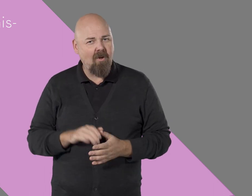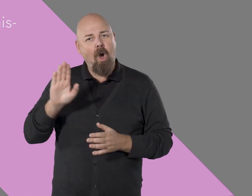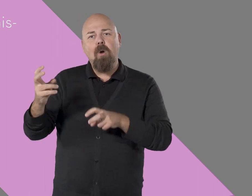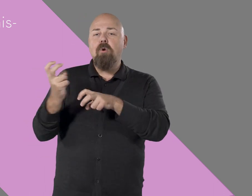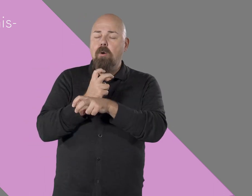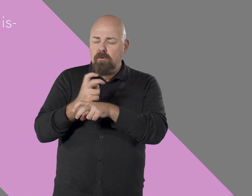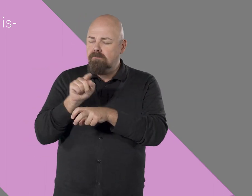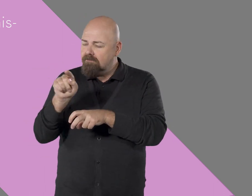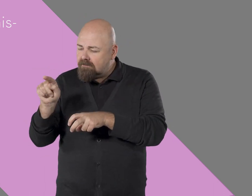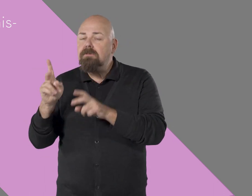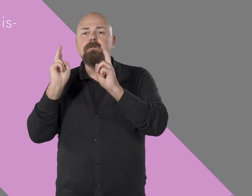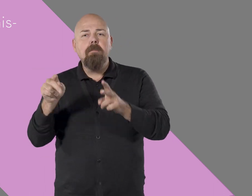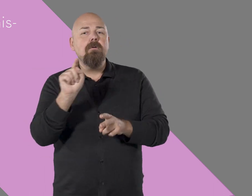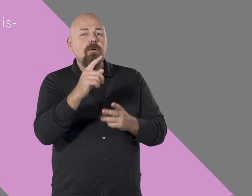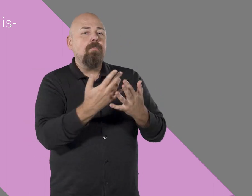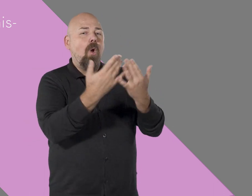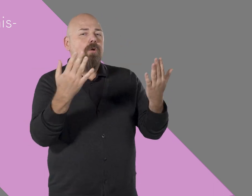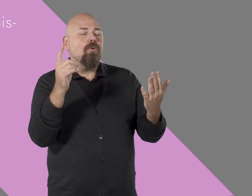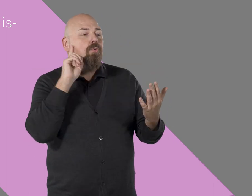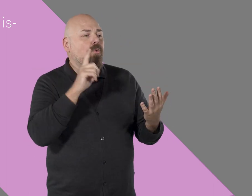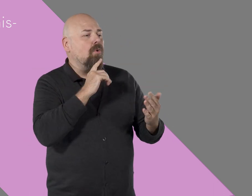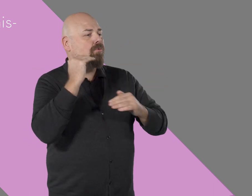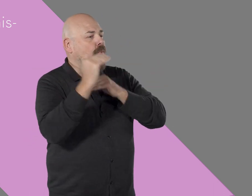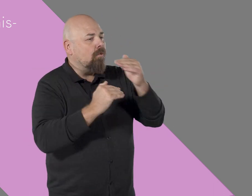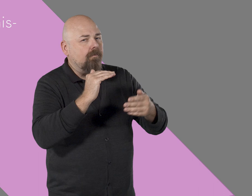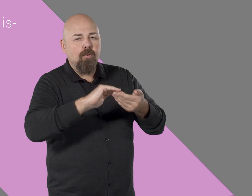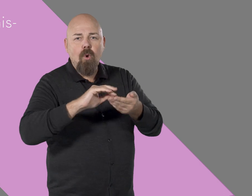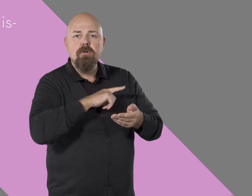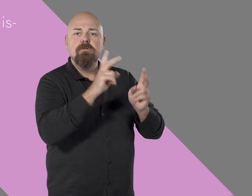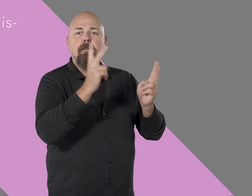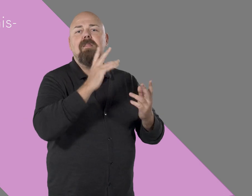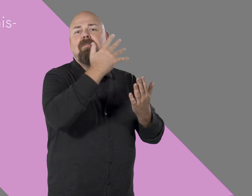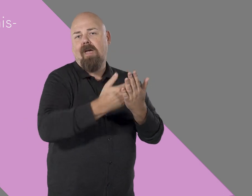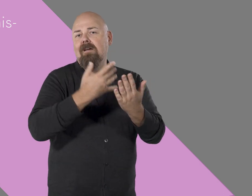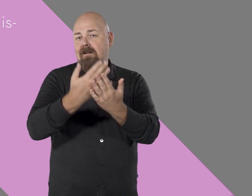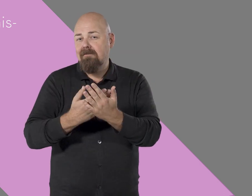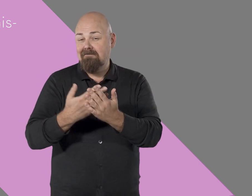Hänen kokemuksensa tiivistävät myös monen muun kuuron suvun tarinan: